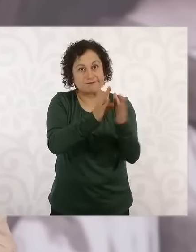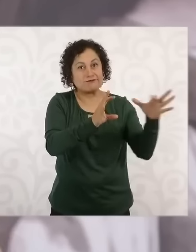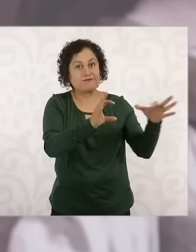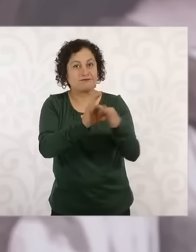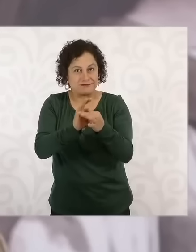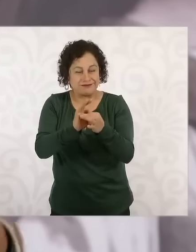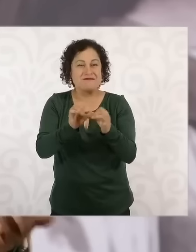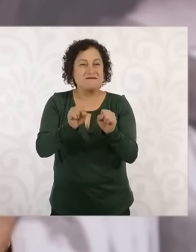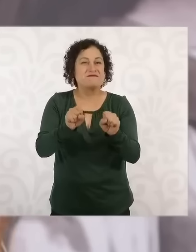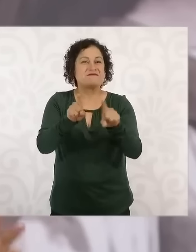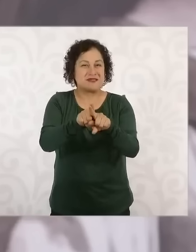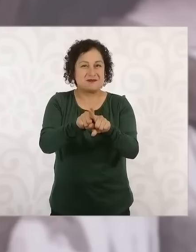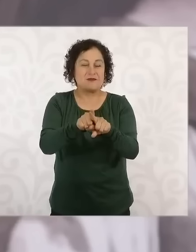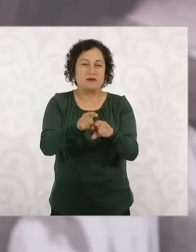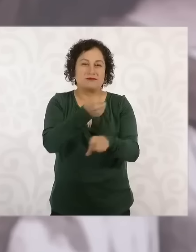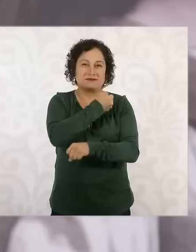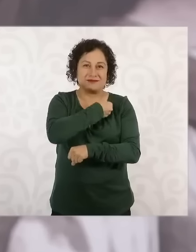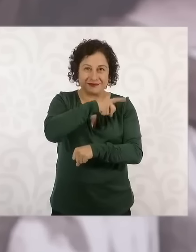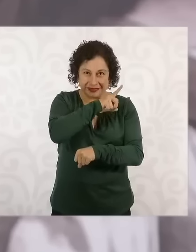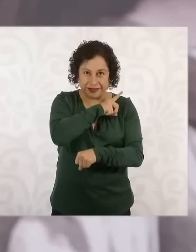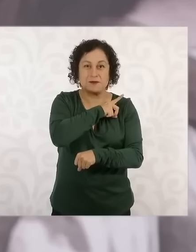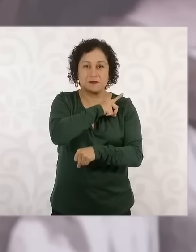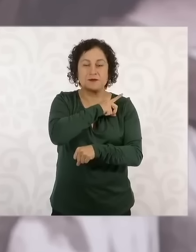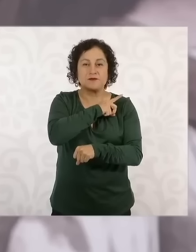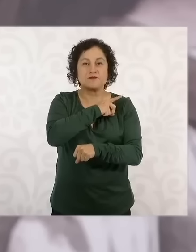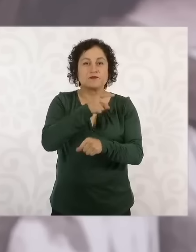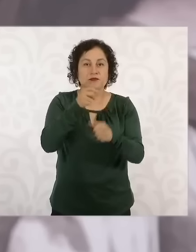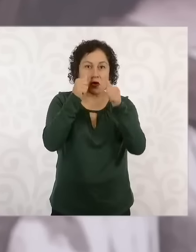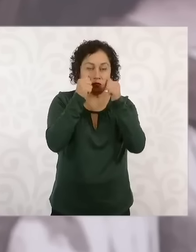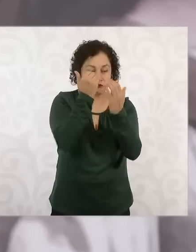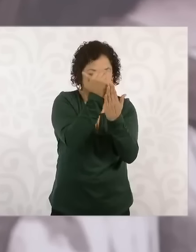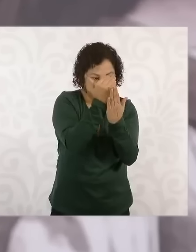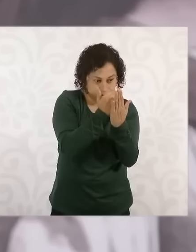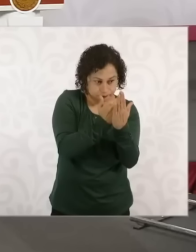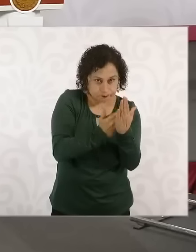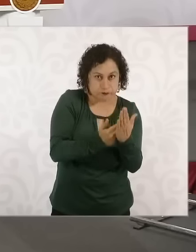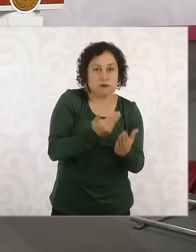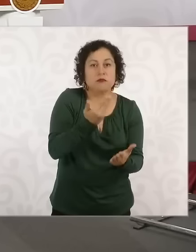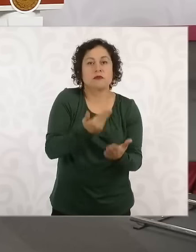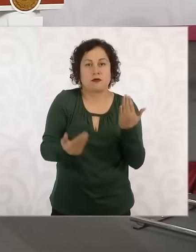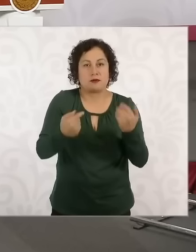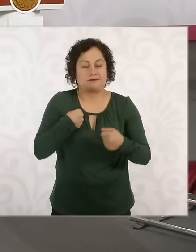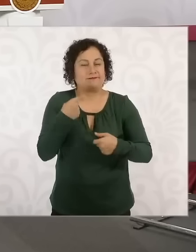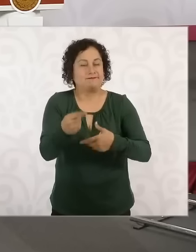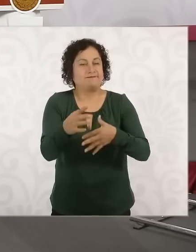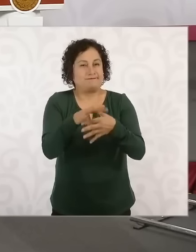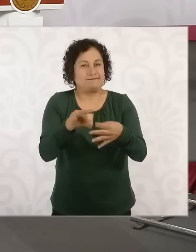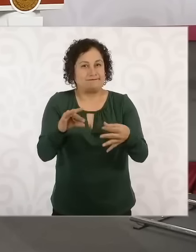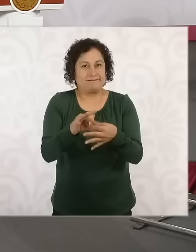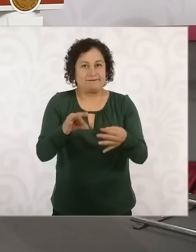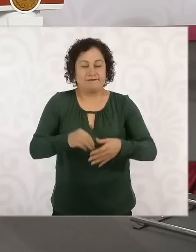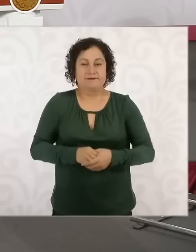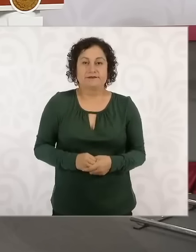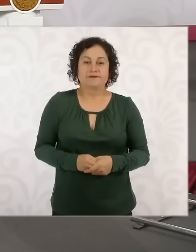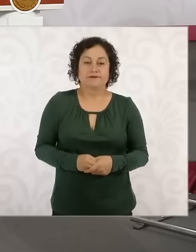analizar el avance de consultas que tenemos ya del que vamos a platicar. Adelante. Eh, ¿a quiénes